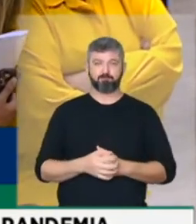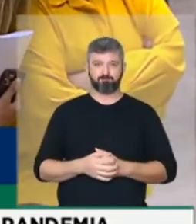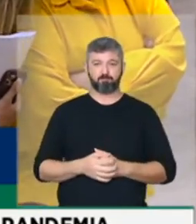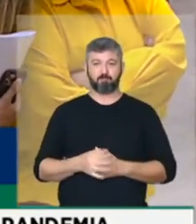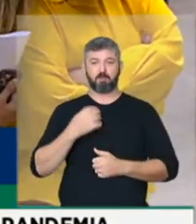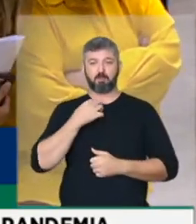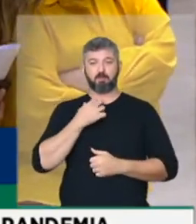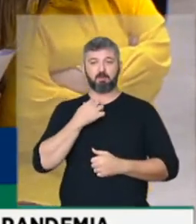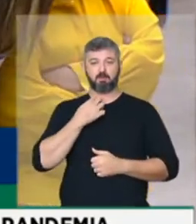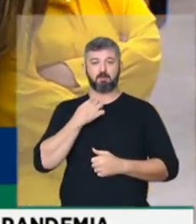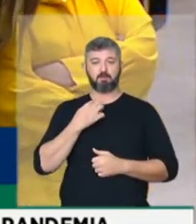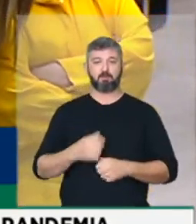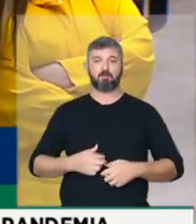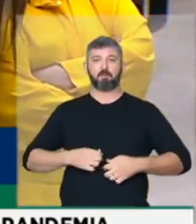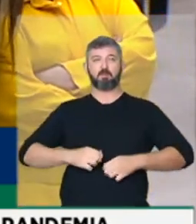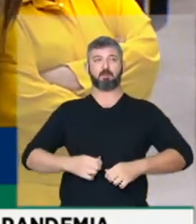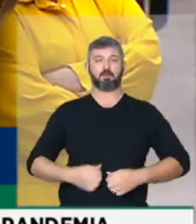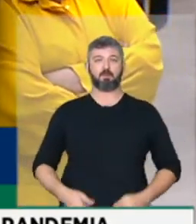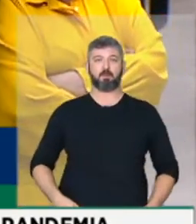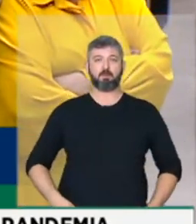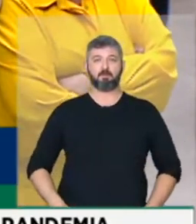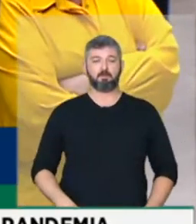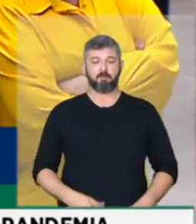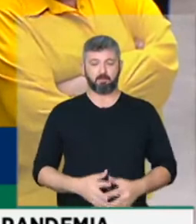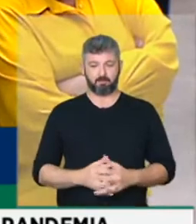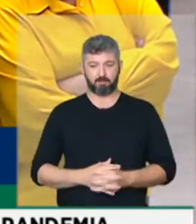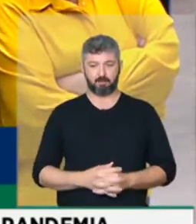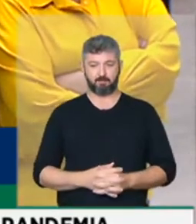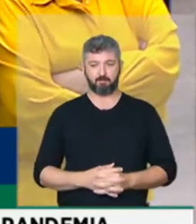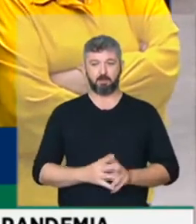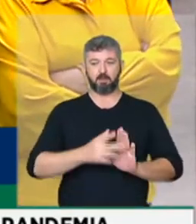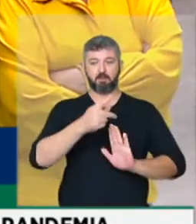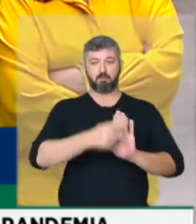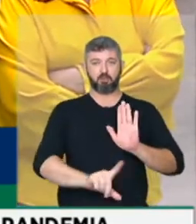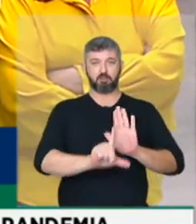ASSIM VOLTE A OPERAR. REPETINDO, É O PROJETO 5638